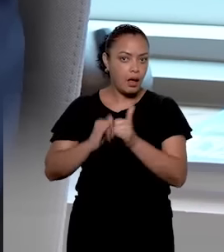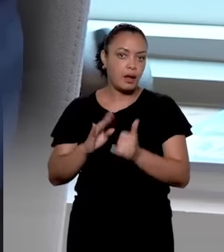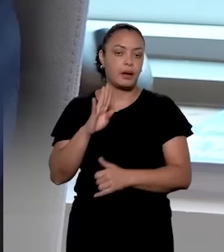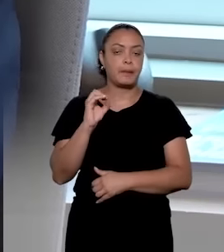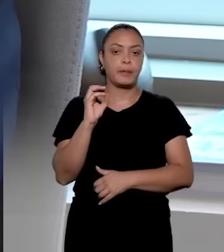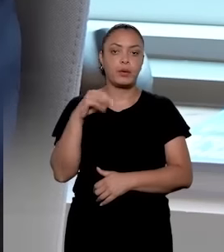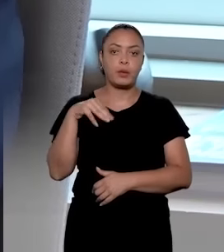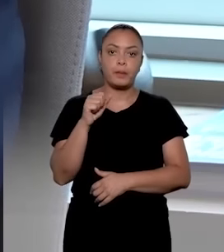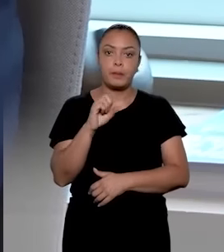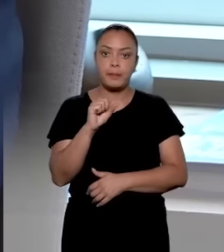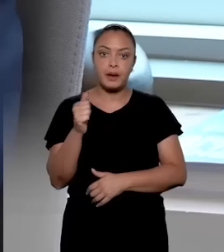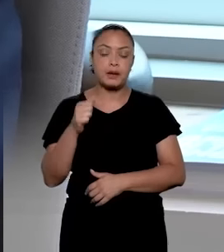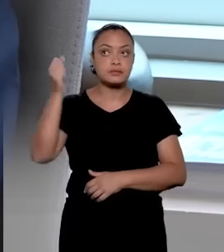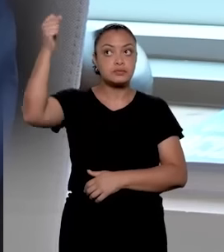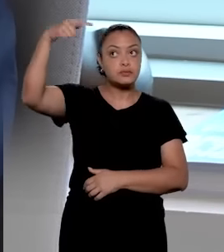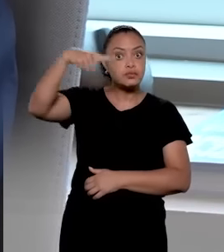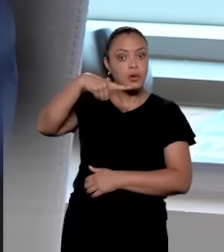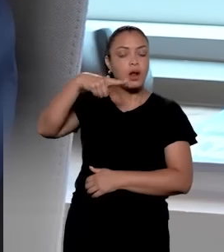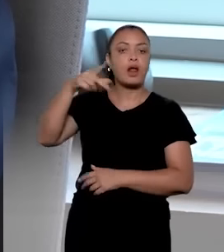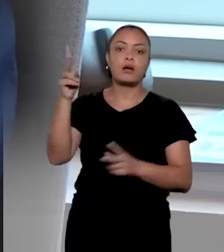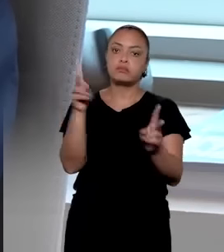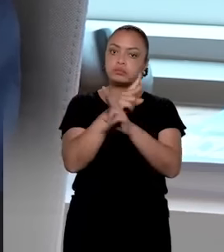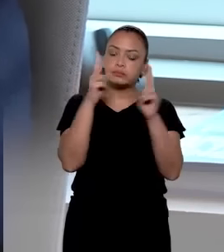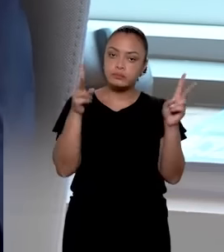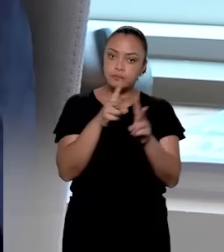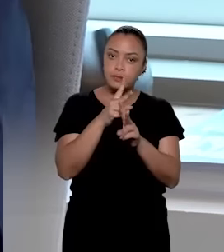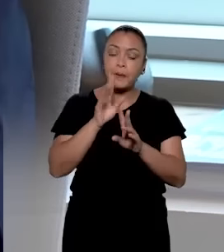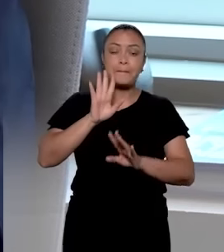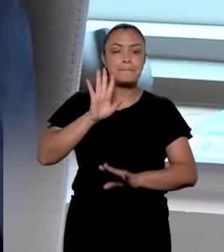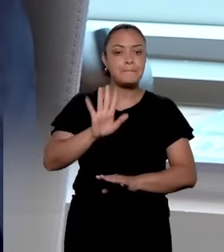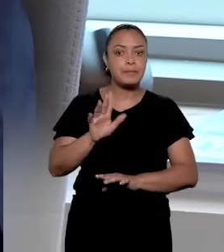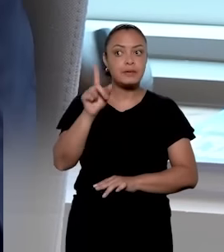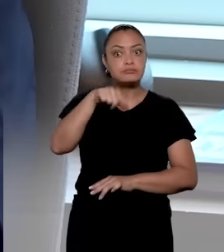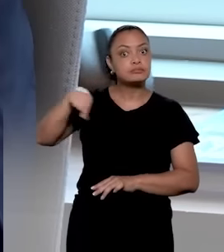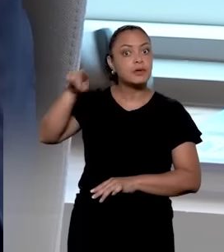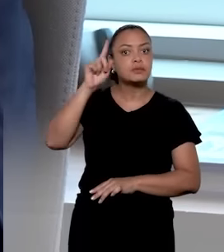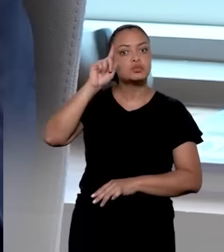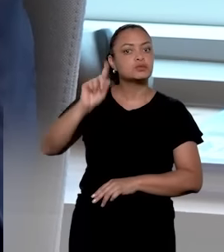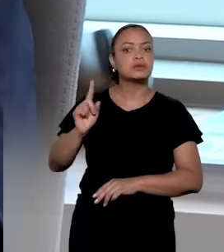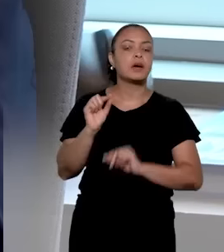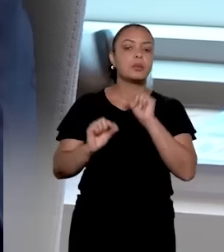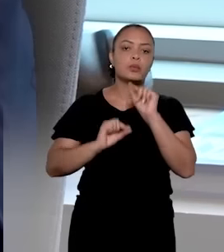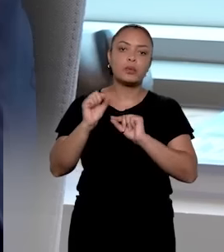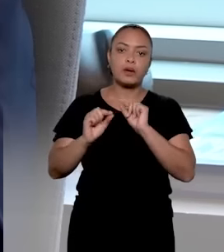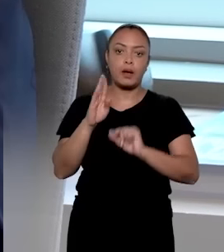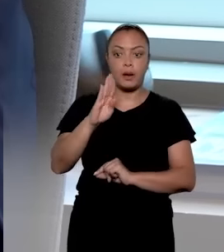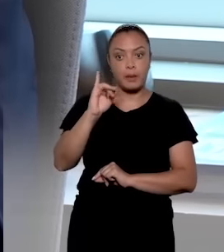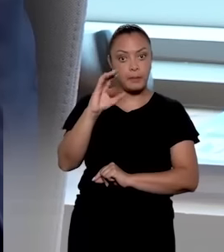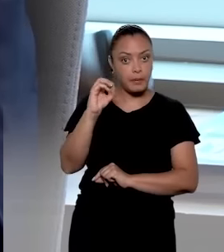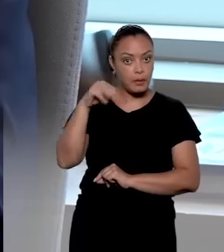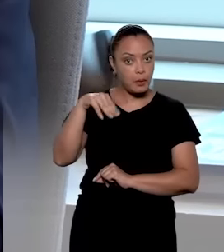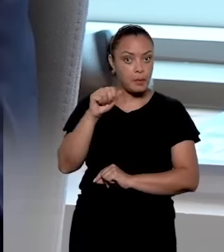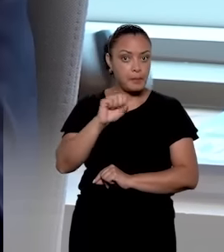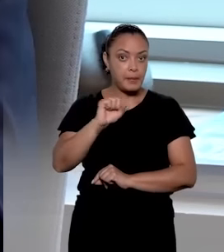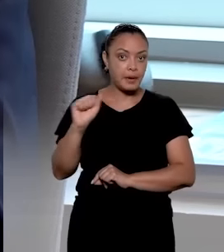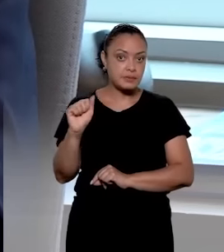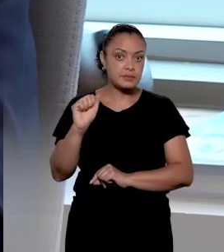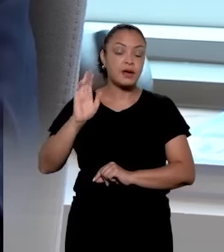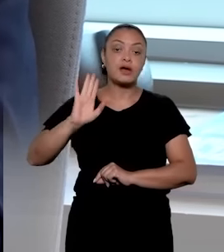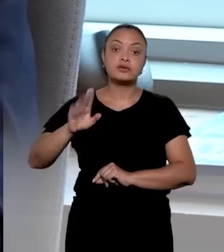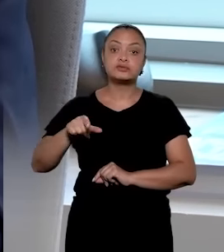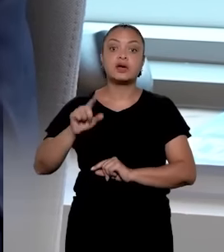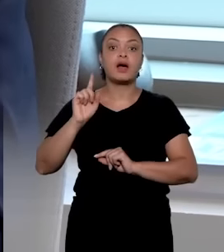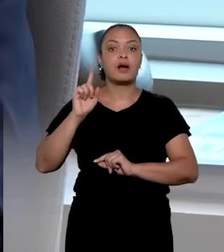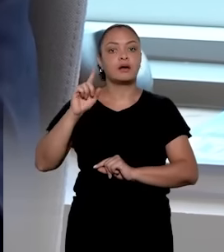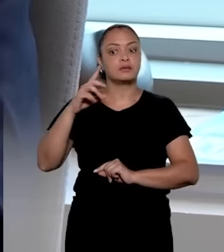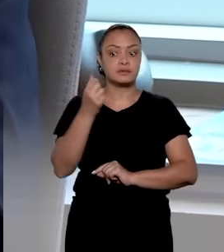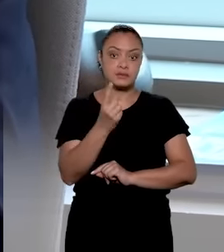entra solar, eólica. Só que o que ninguém sabe, é que a biomassa já representa 19% da